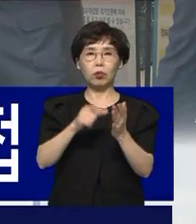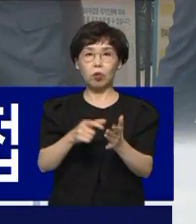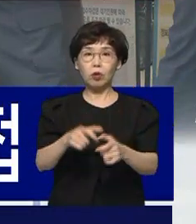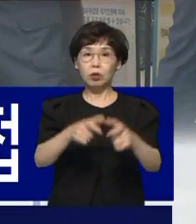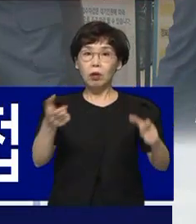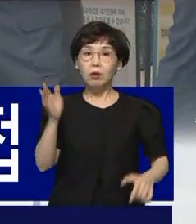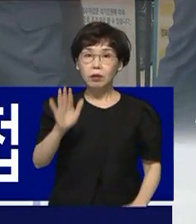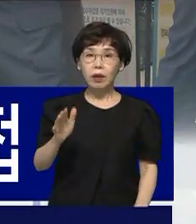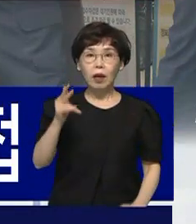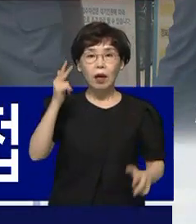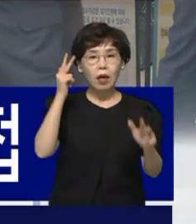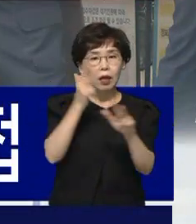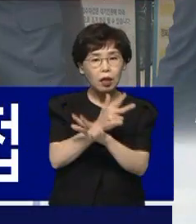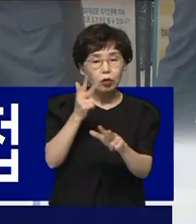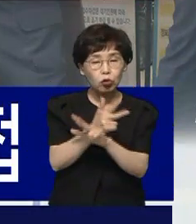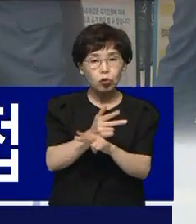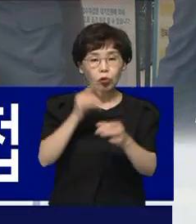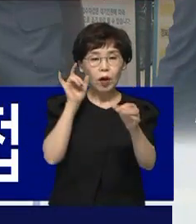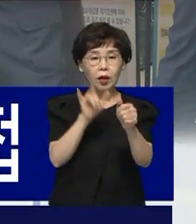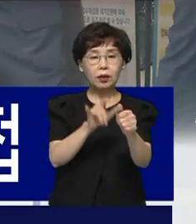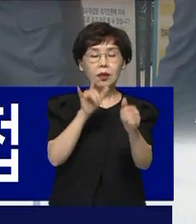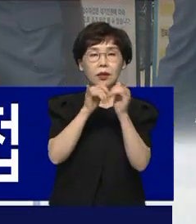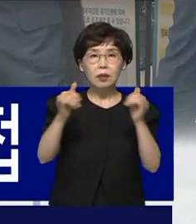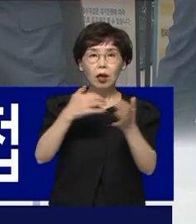일주일 간격으로 확진자 수가 2배 안팎